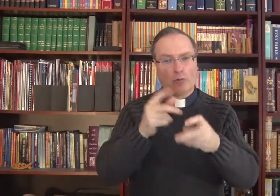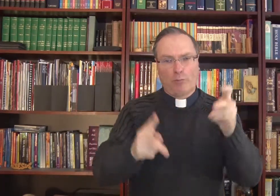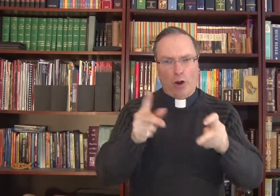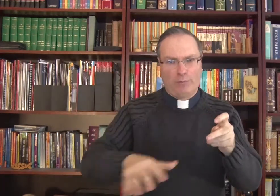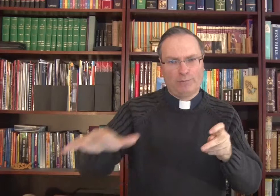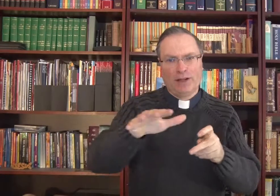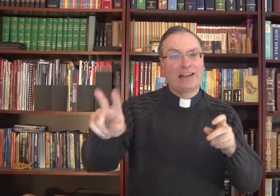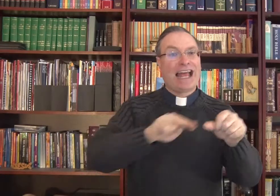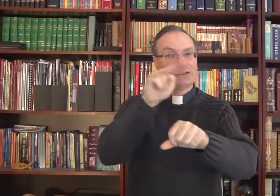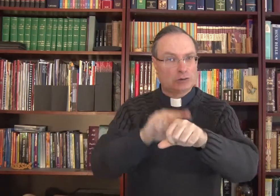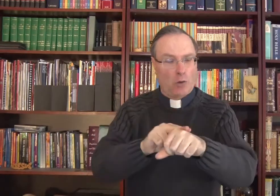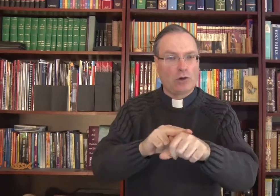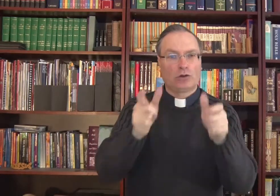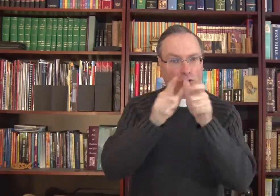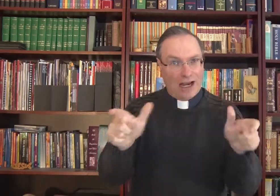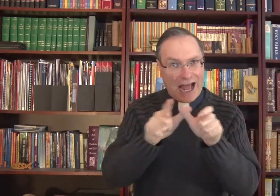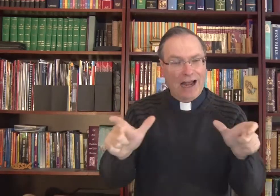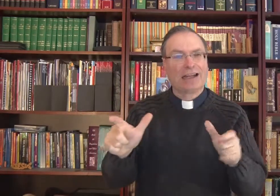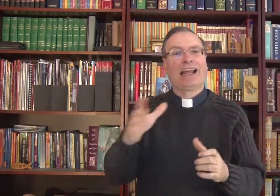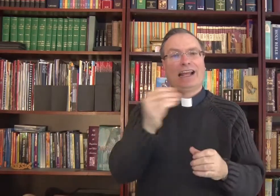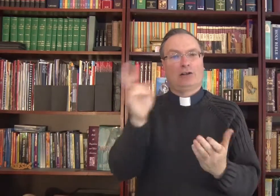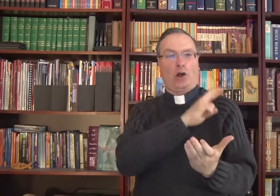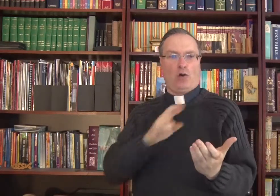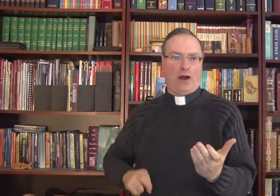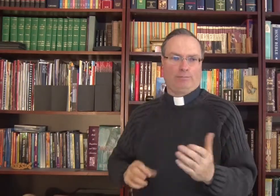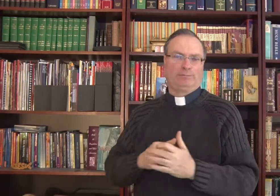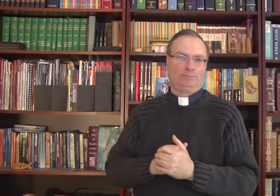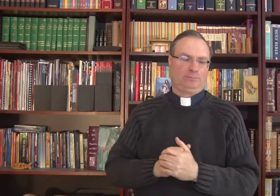de peuples, de nations, de langues et de rois.»